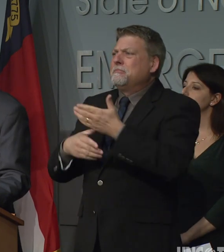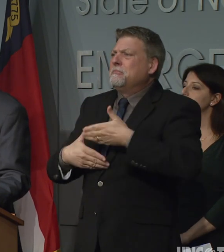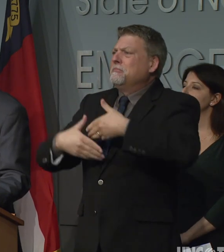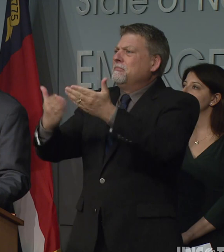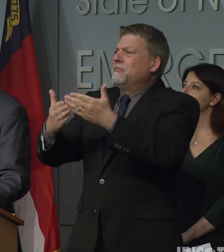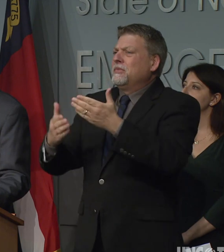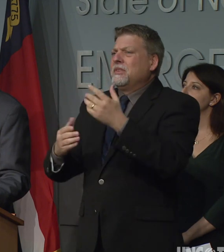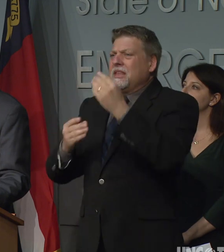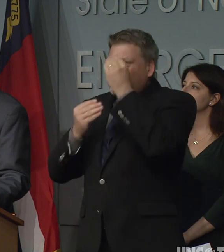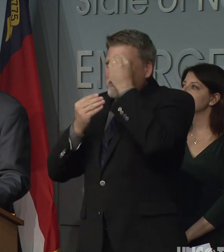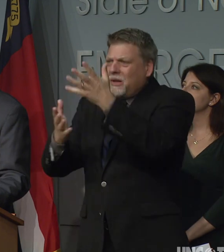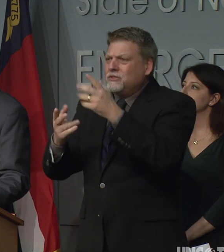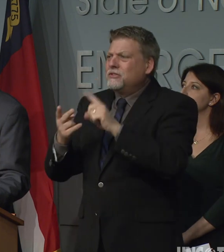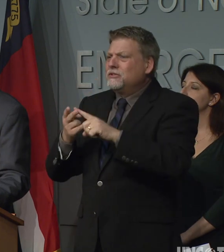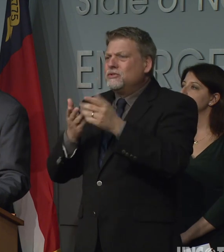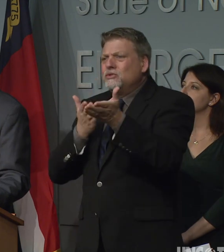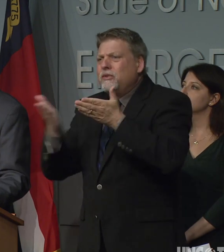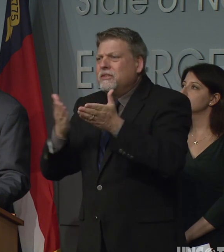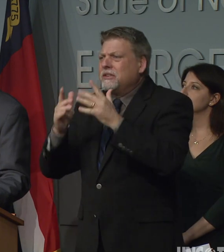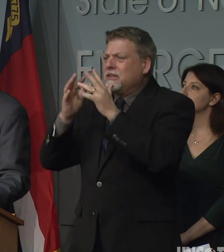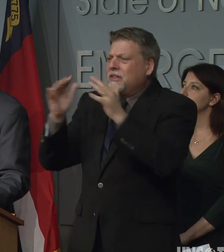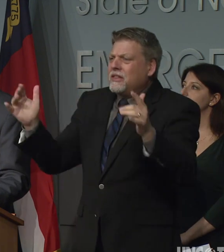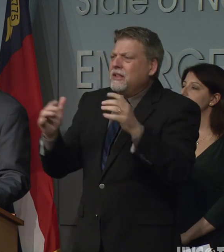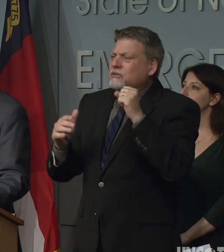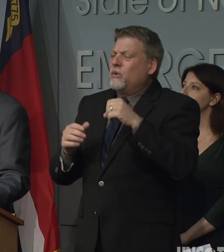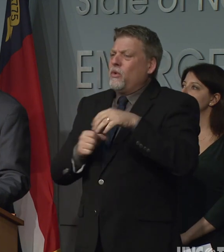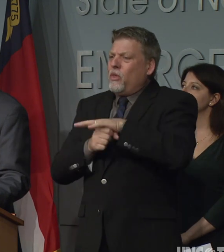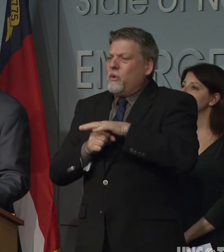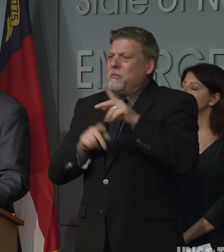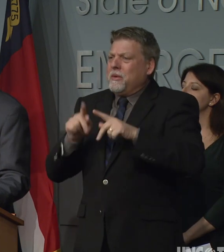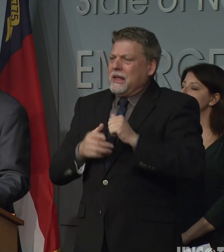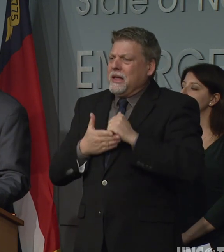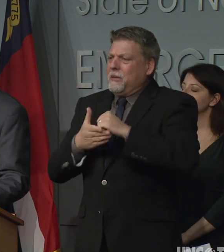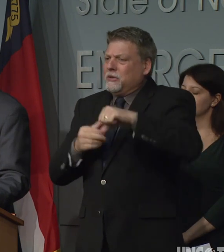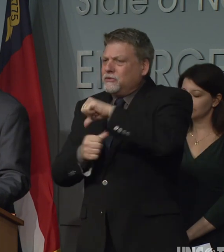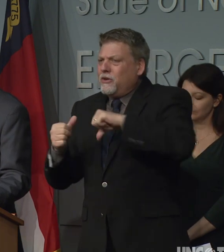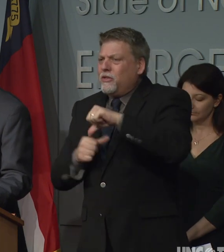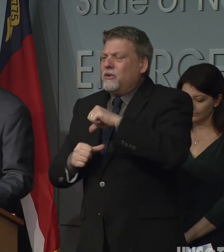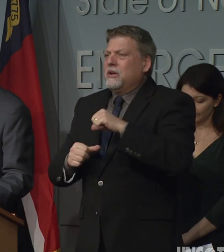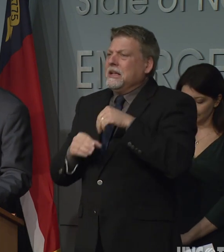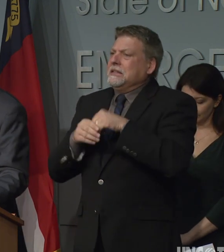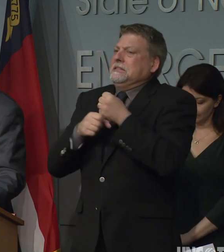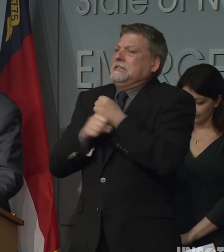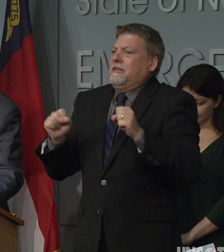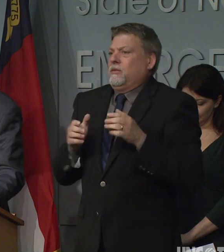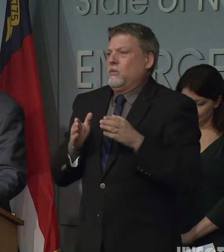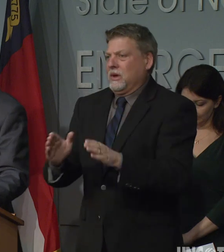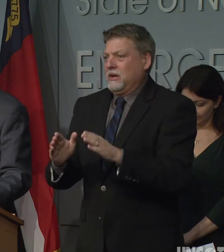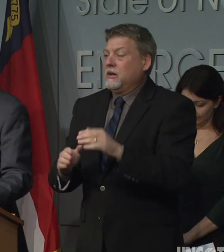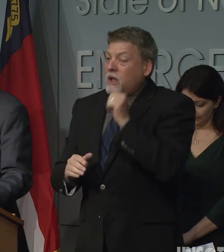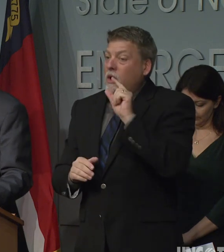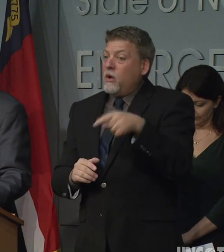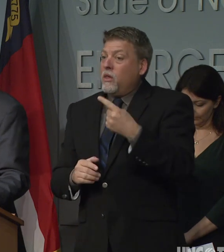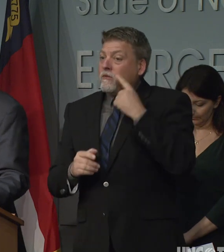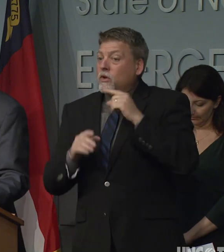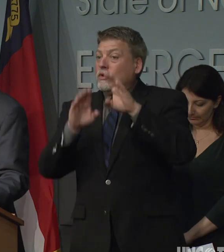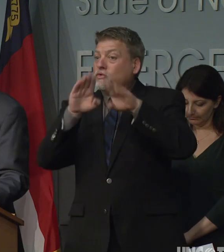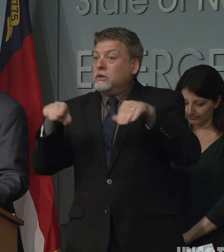Una página web o número de teléfono y poder ofrecer sus servicios y tener un plan no nada más en la situación de